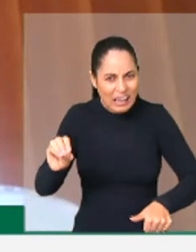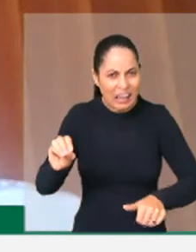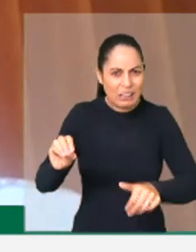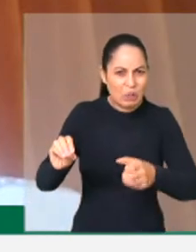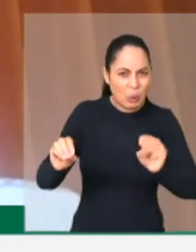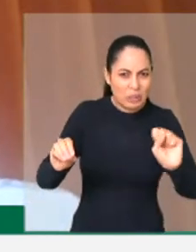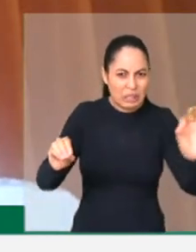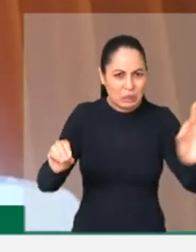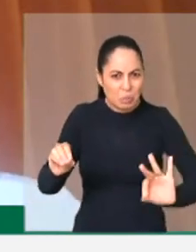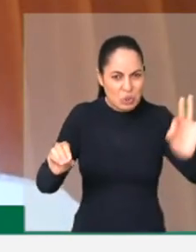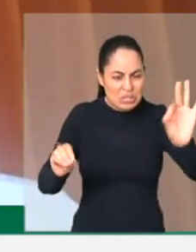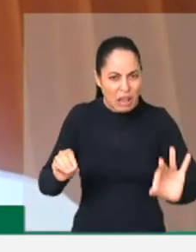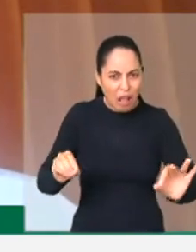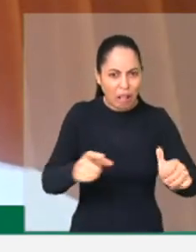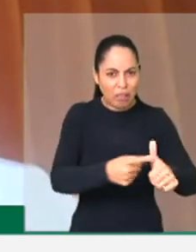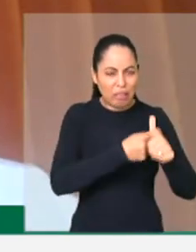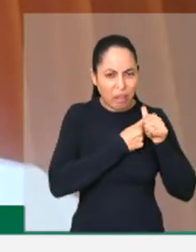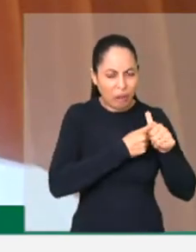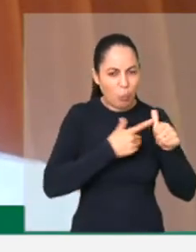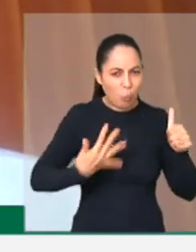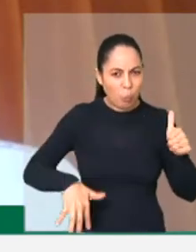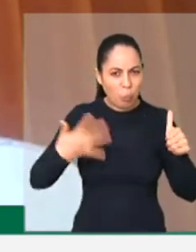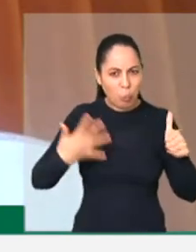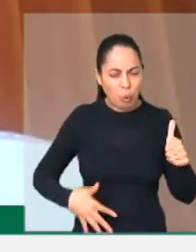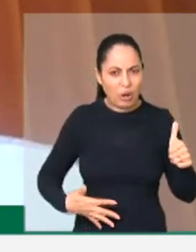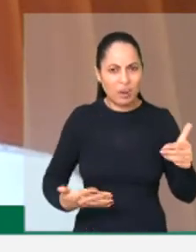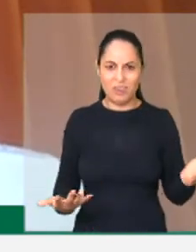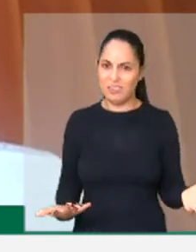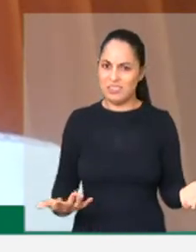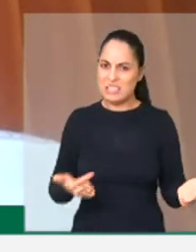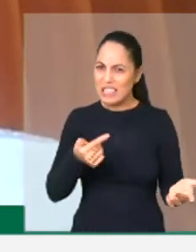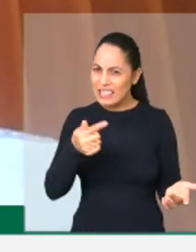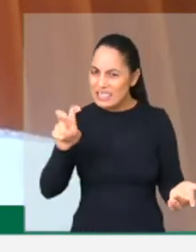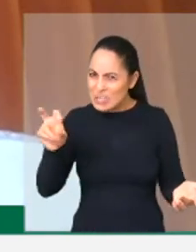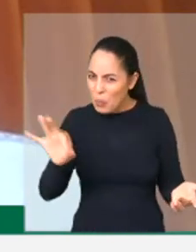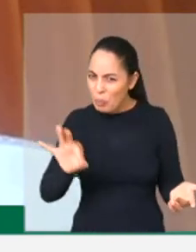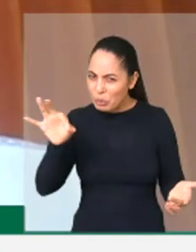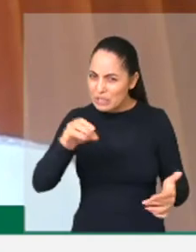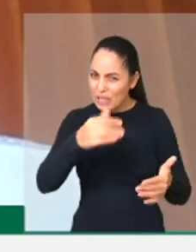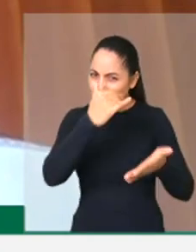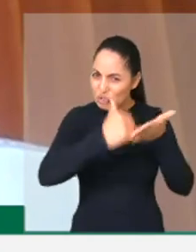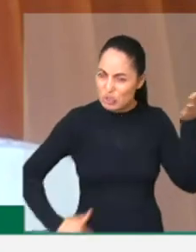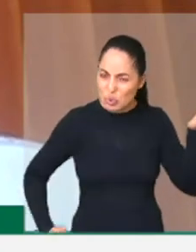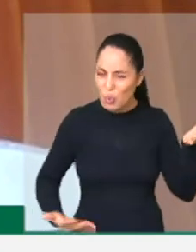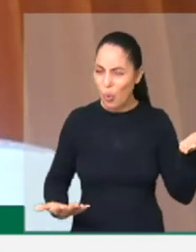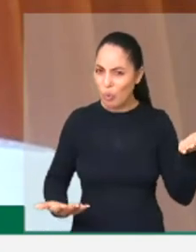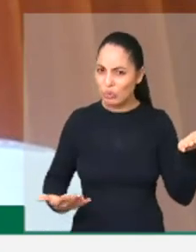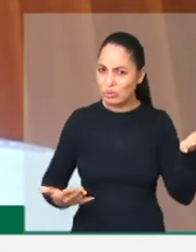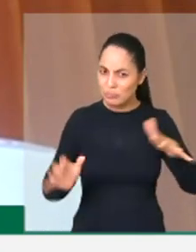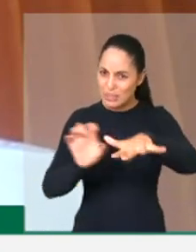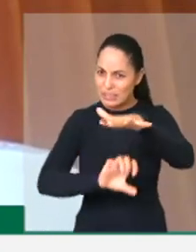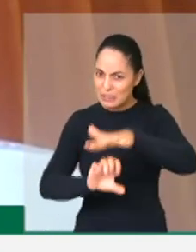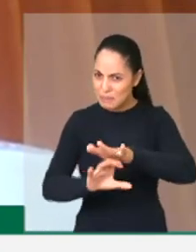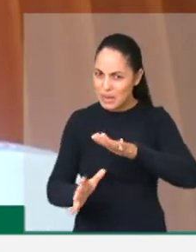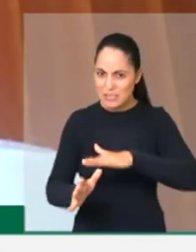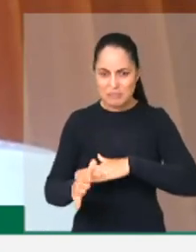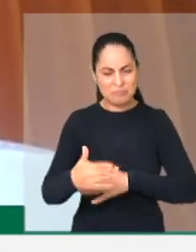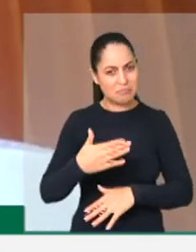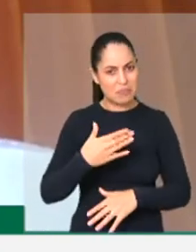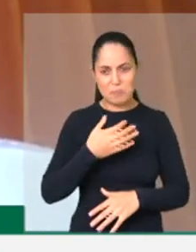NÓS DEFENDEMOS UMA POLÍTICA INDUSTRIAL. ALIÁS O PAÍS ESTÁ CARECENDO E MUITO DE POLÍTICA INDUSTRIAL. A POLÍTICA ECONÔMICA DO ATUAL GOVERNO É UM VERDADEIRO